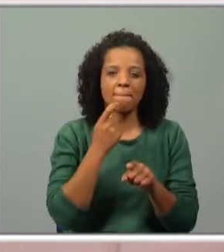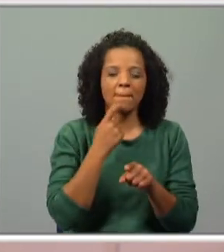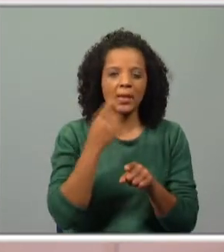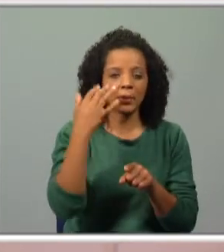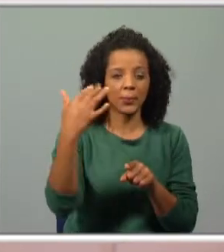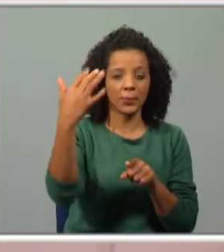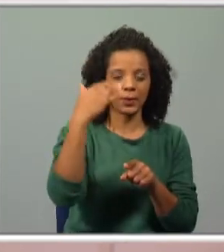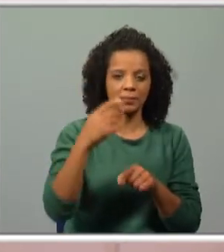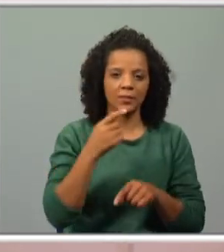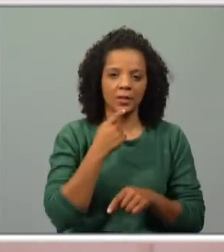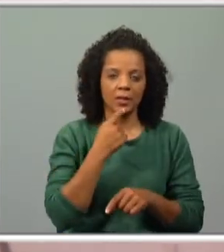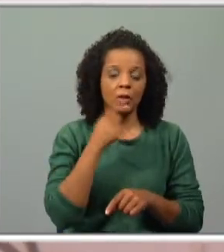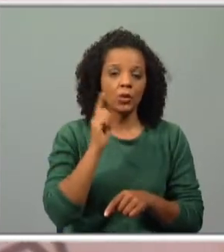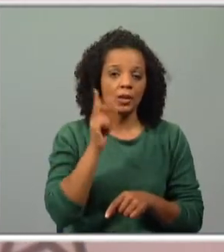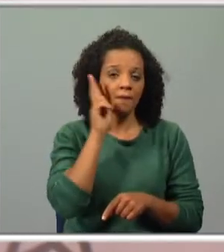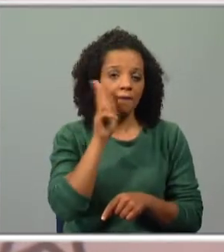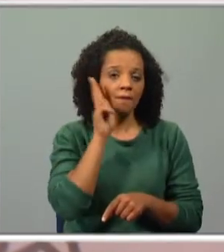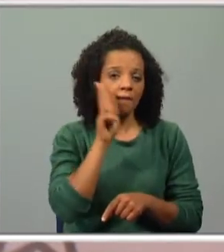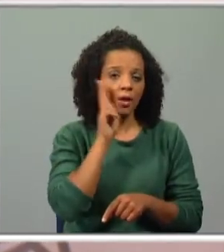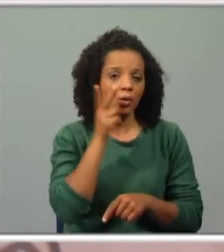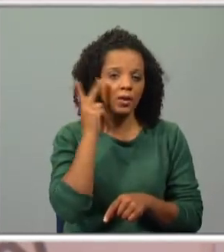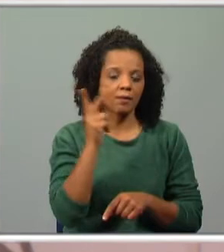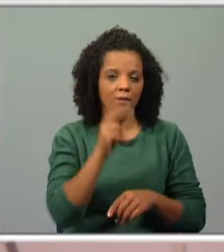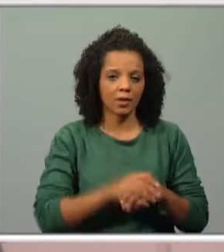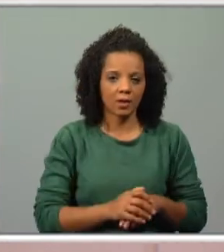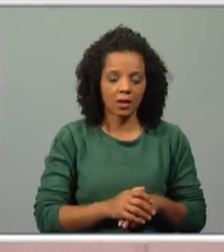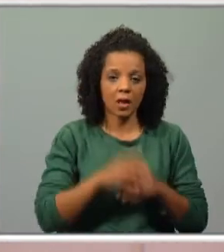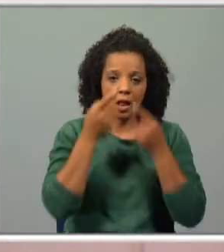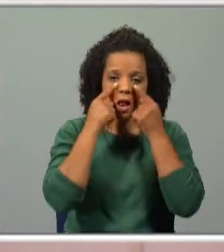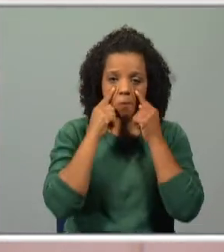o valor da vida os olhos dela brilhantes e secos ela não tem lágrimas para chorar 生命的價值 她的眼睛明亮幹她無淚可哭